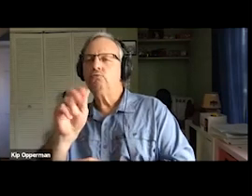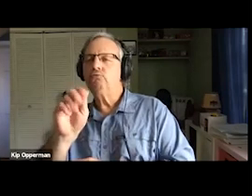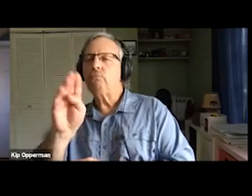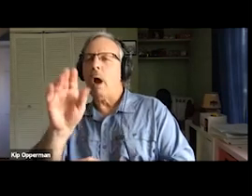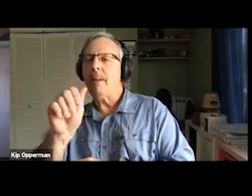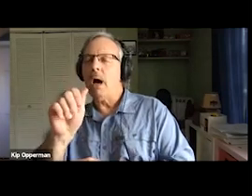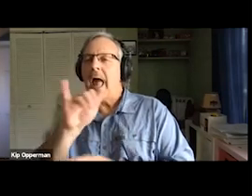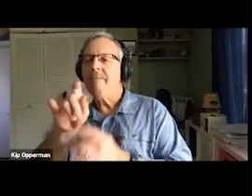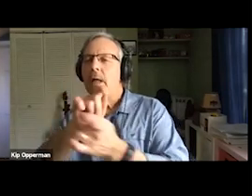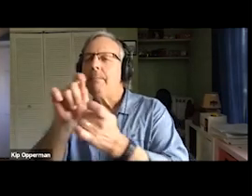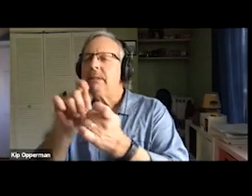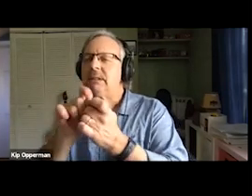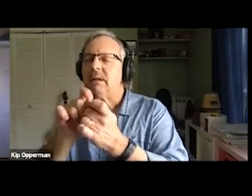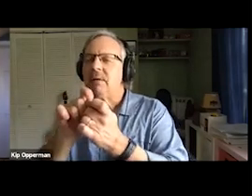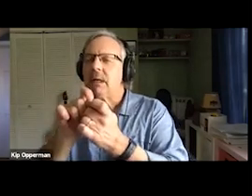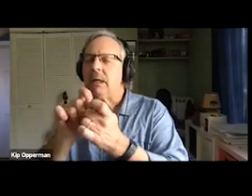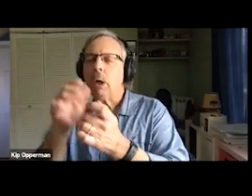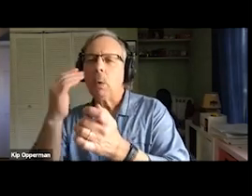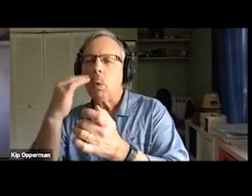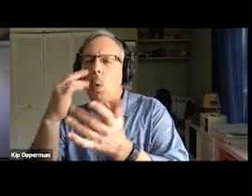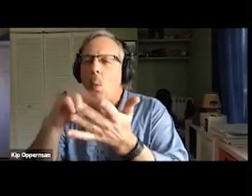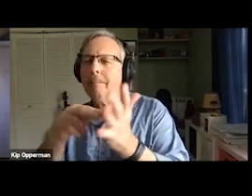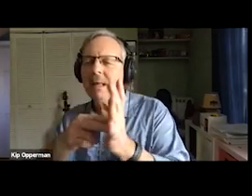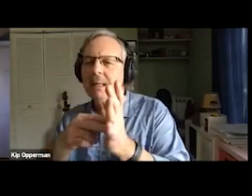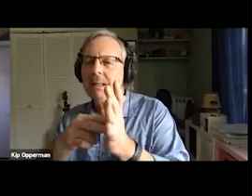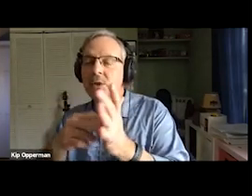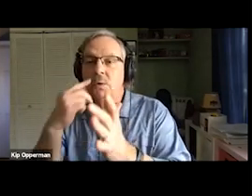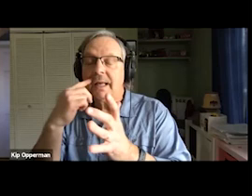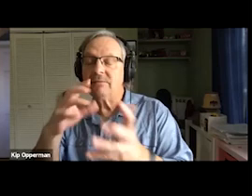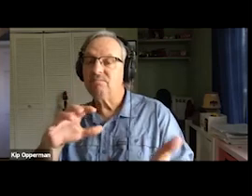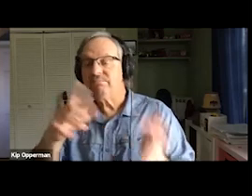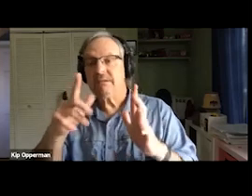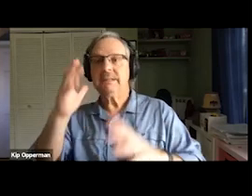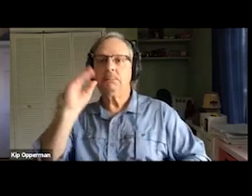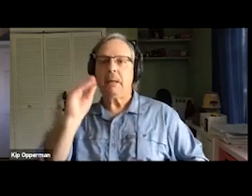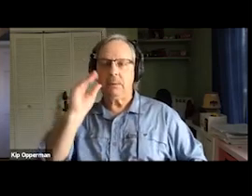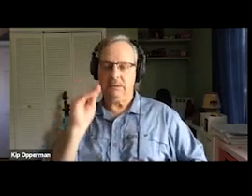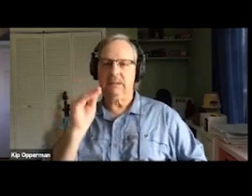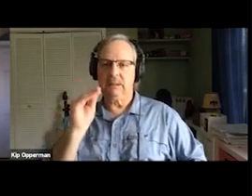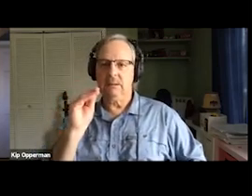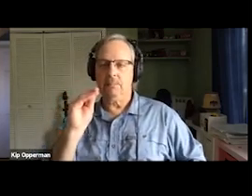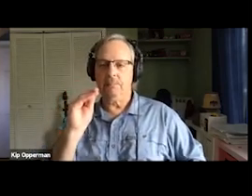del significado de esa palabra. Así que piénsenlo de nuevo como experiencias adversas también. Si pasas a la siguiente diapositiva.